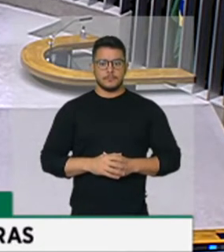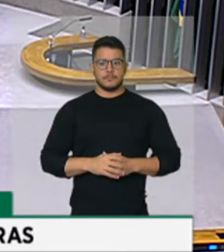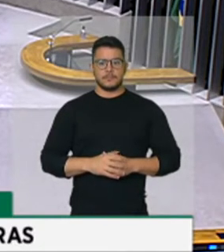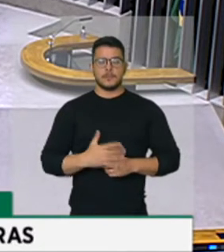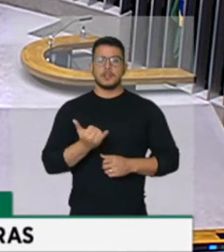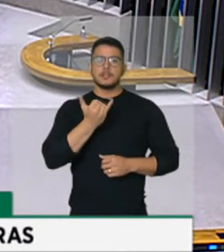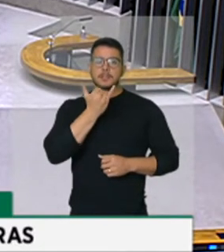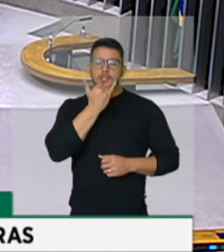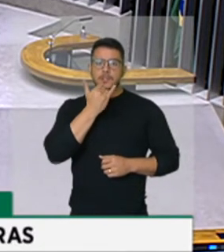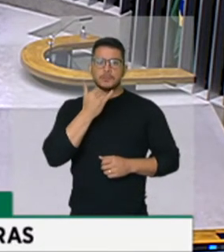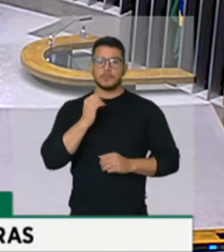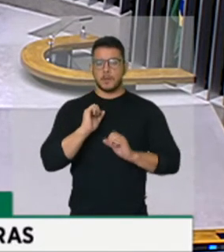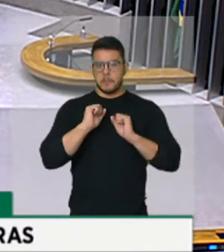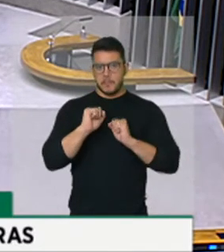CONCEDO A PALAVRA AO DEPUTADO